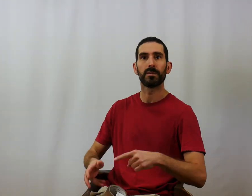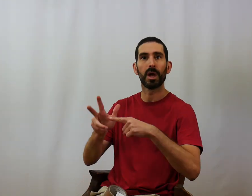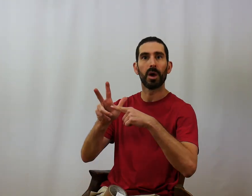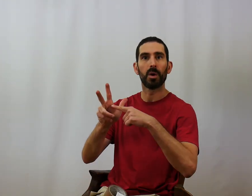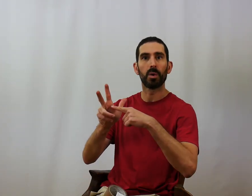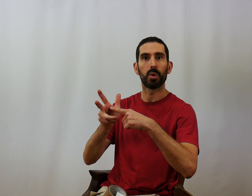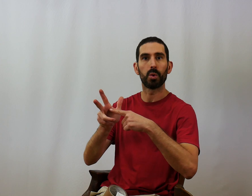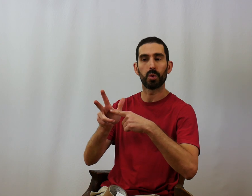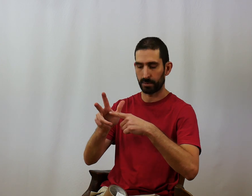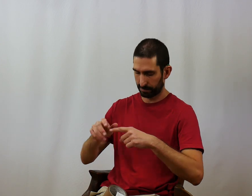*Roue*